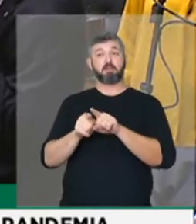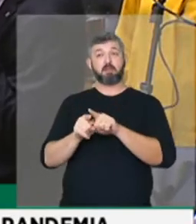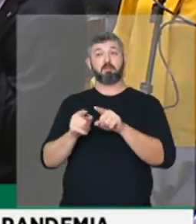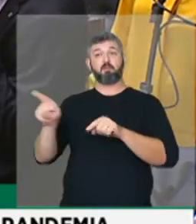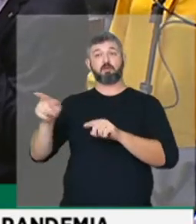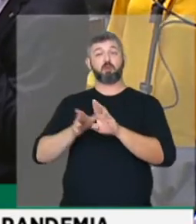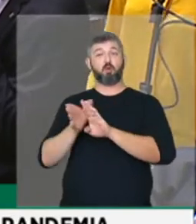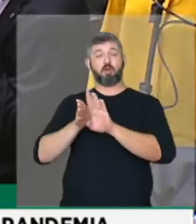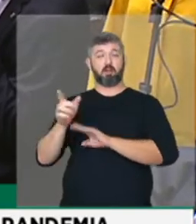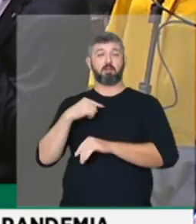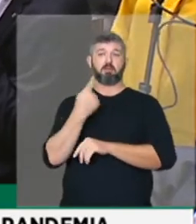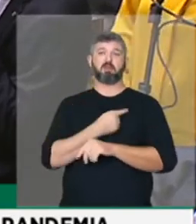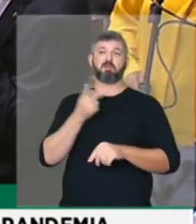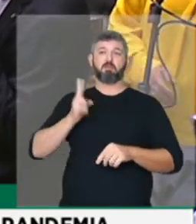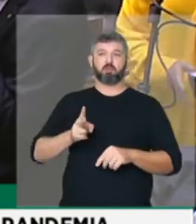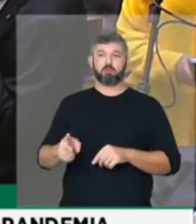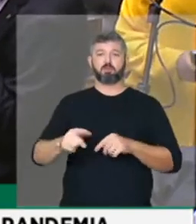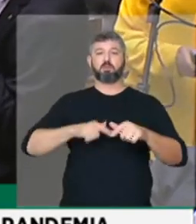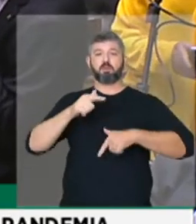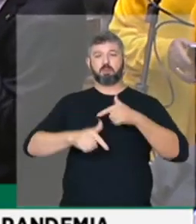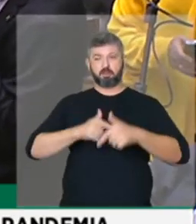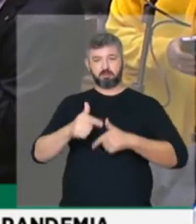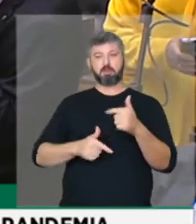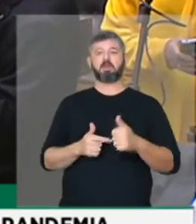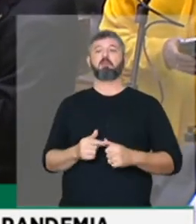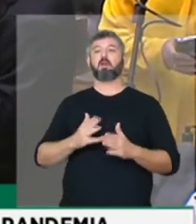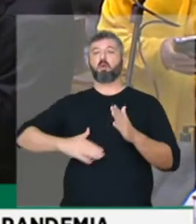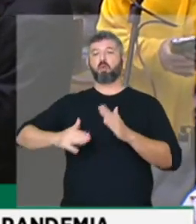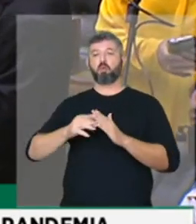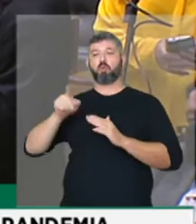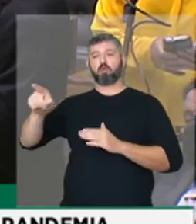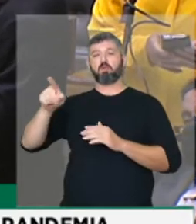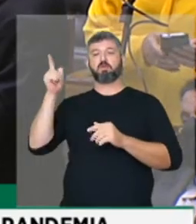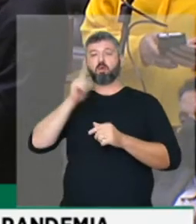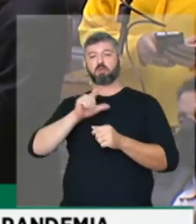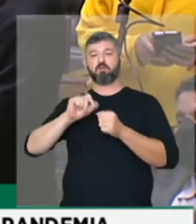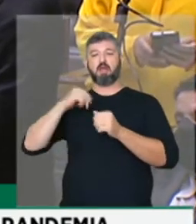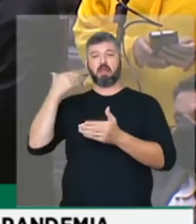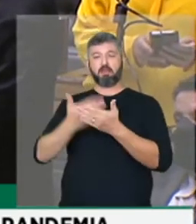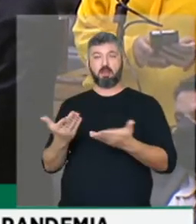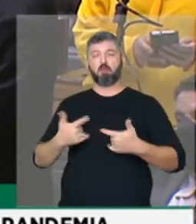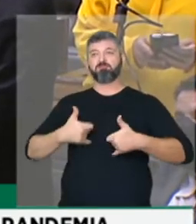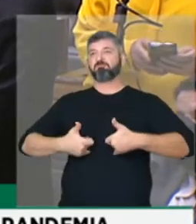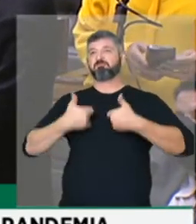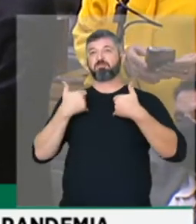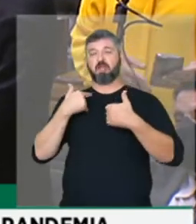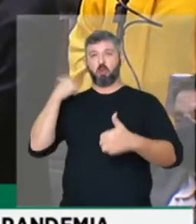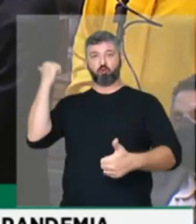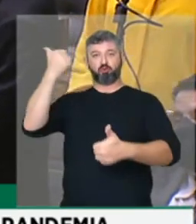PRECISAR MUITO DA SUA AJUDA DA SUA AJUDA E DA SUA ORIENTAÇÃO PARA QUE A GENTE CONTINUE LEVANDO ADIANTE... É UMA HONRA SUCEDÊ-LO E